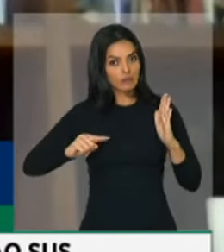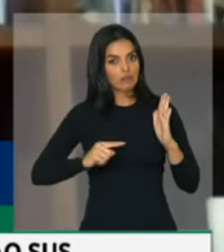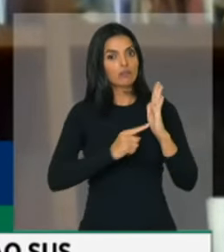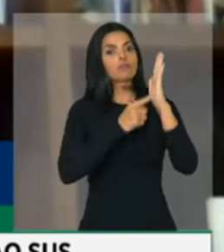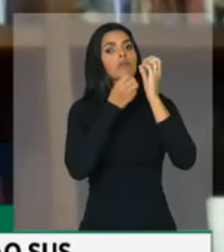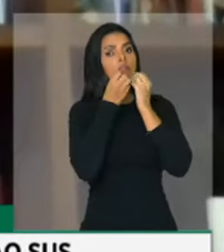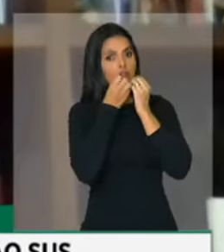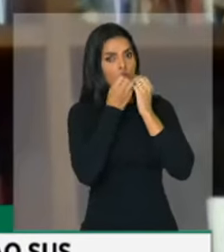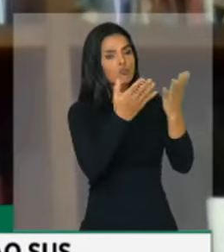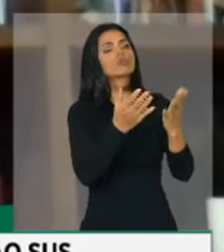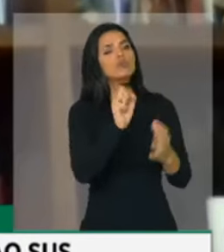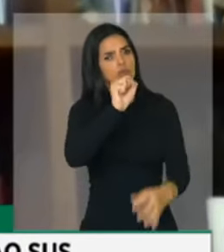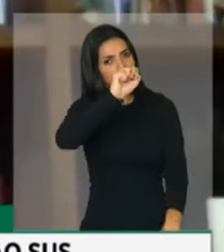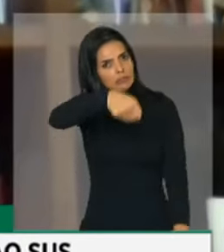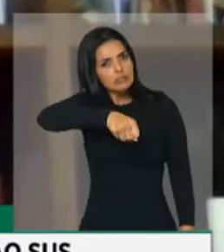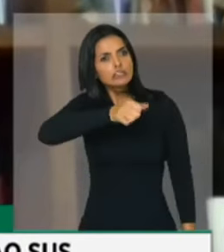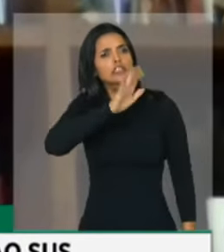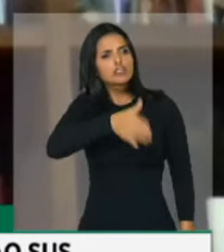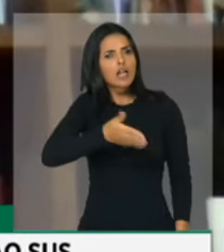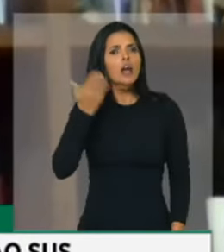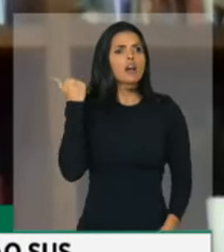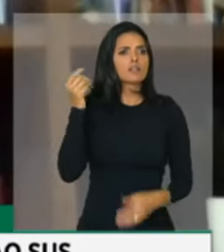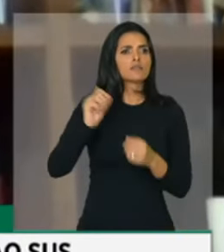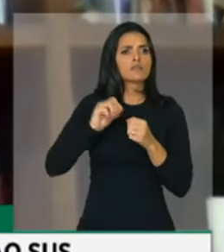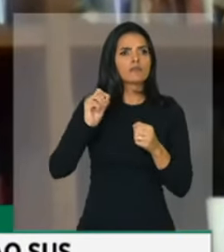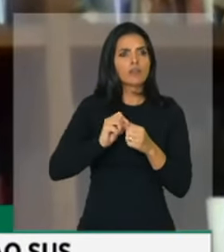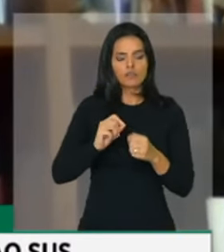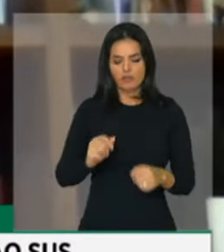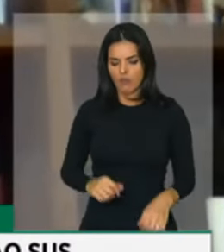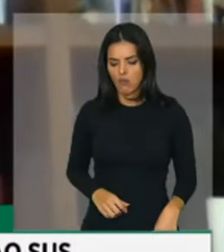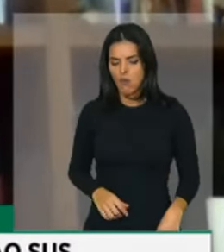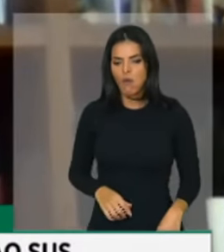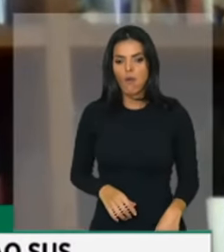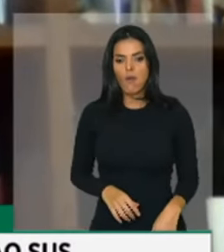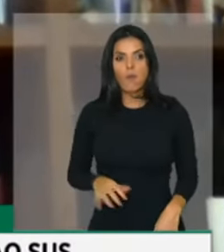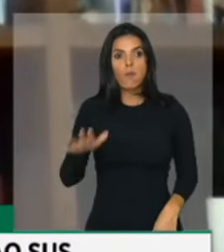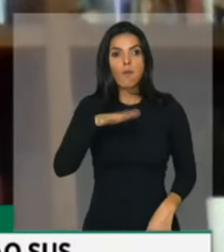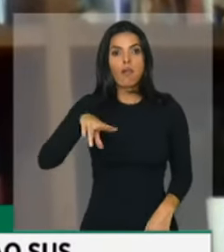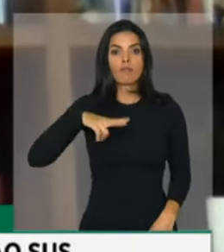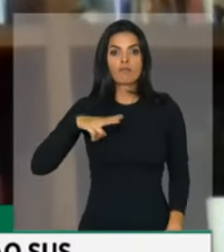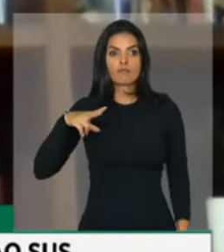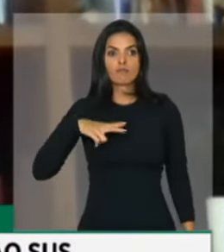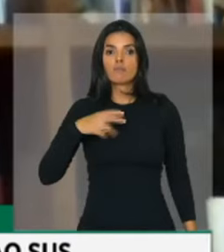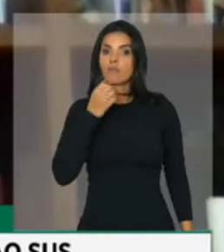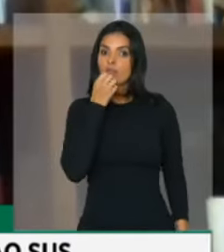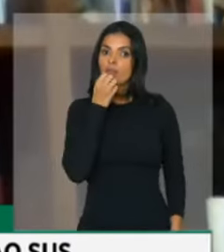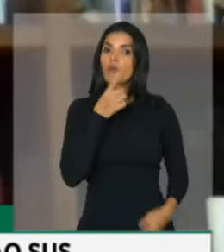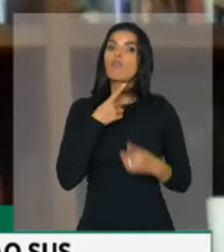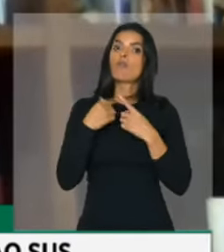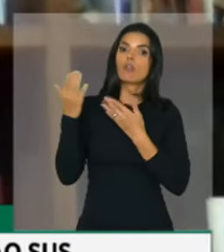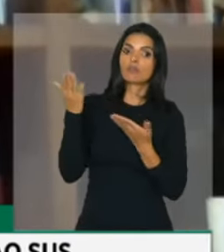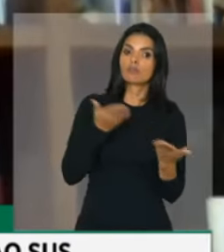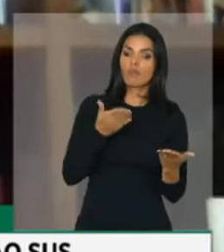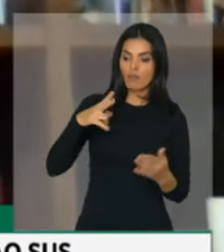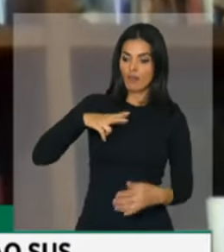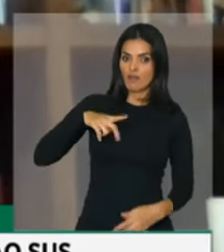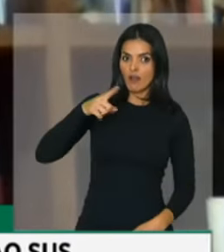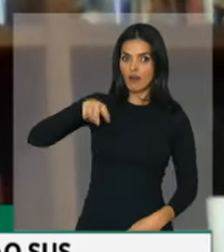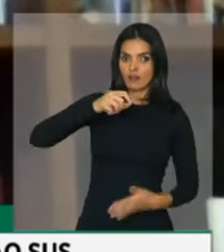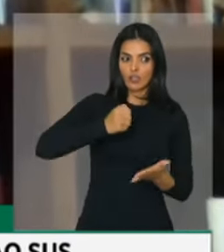FEITO, QUE É O SEGUINTE: O SETOR PRIVADO, NÓS VAMOS NA MAIOR BOA VONTADE, A INICIATIVA PRIVADA VAI COMPRAR VACINAS E TAL, AGORA A DENÚNCIA DA REVISTA PIAUÍÉ